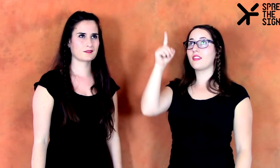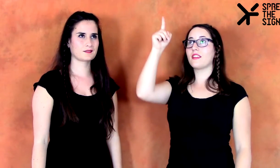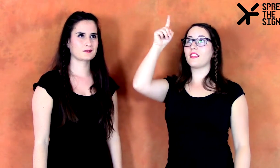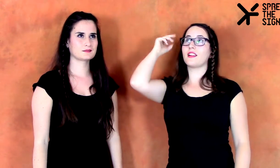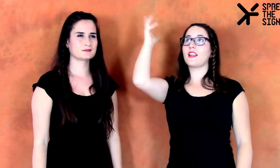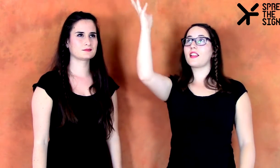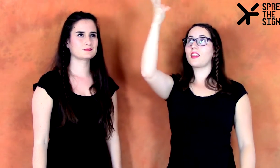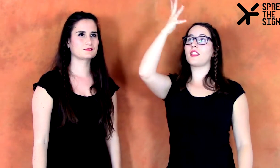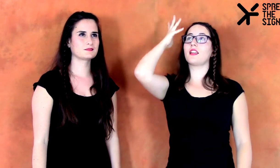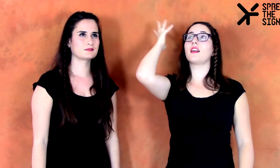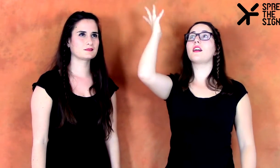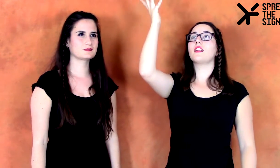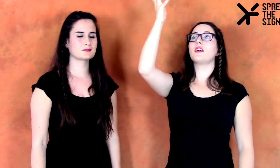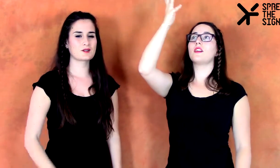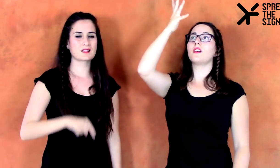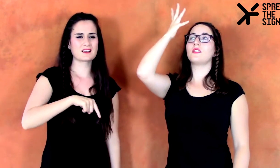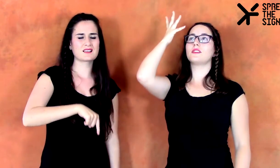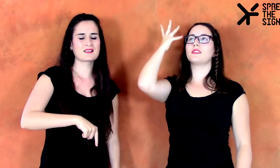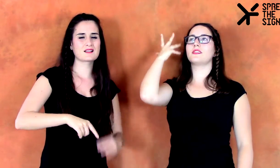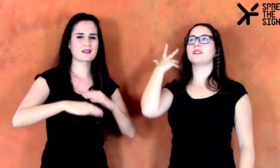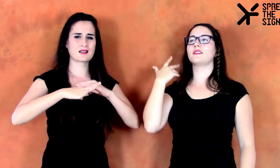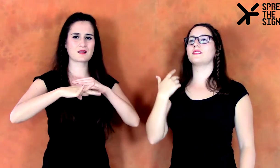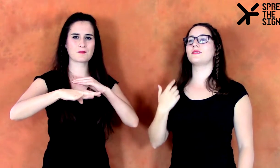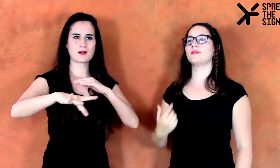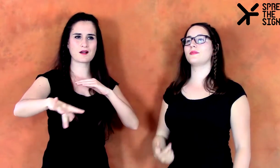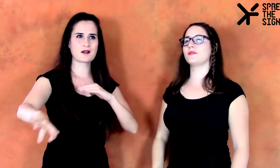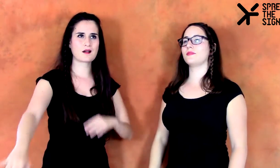En el cielo o en el mar.